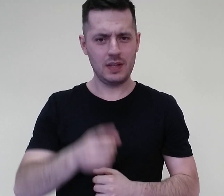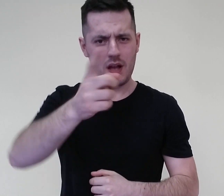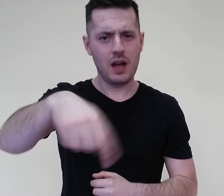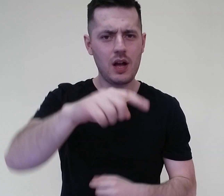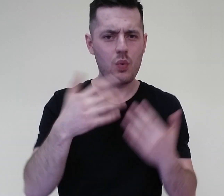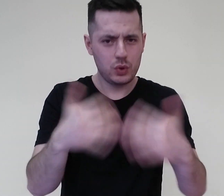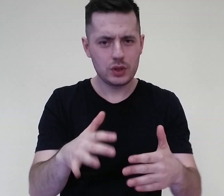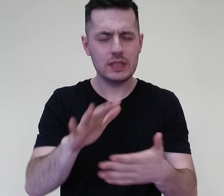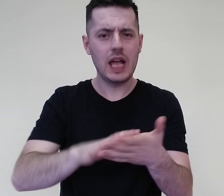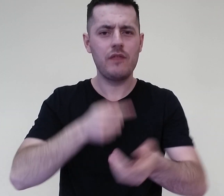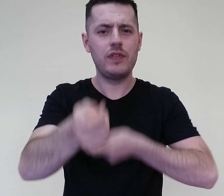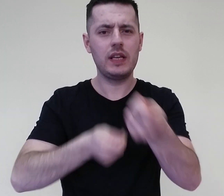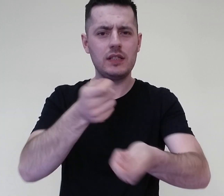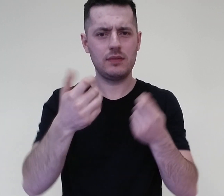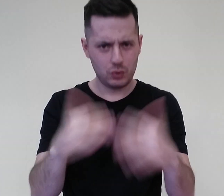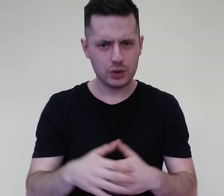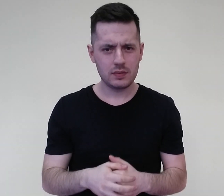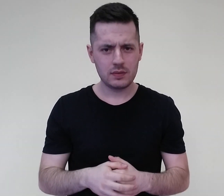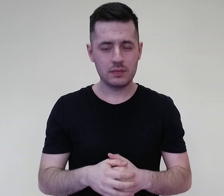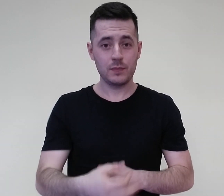Вы подали заявки?